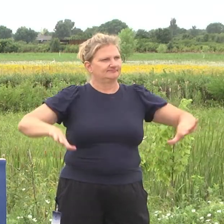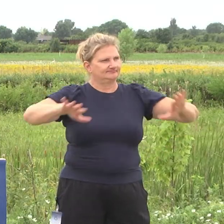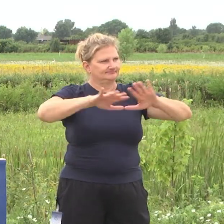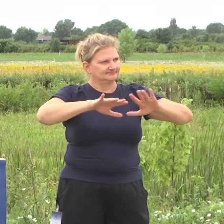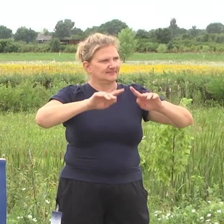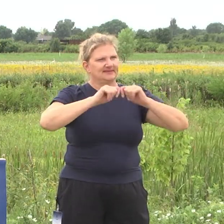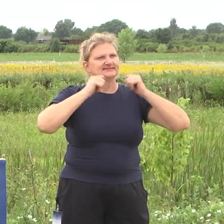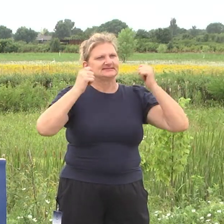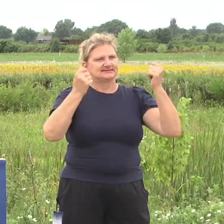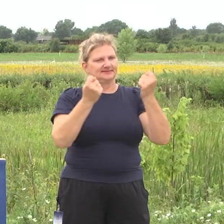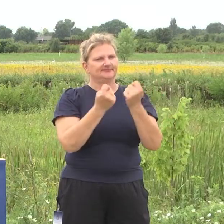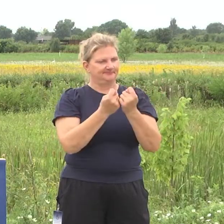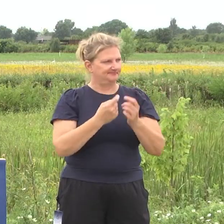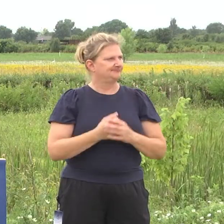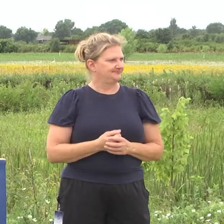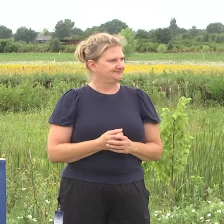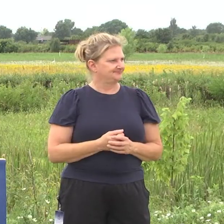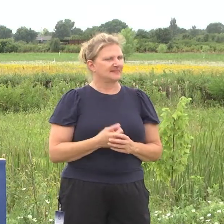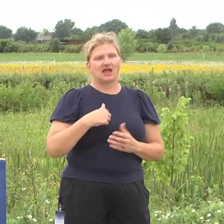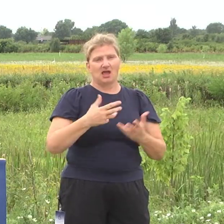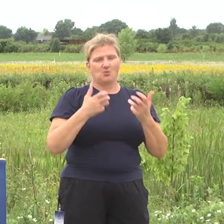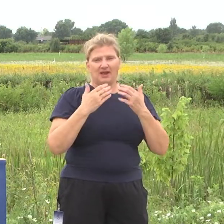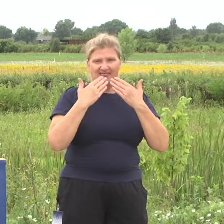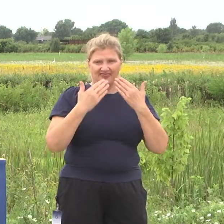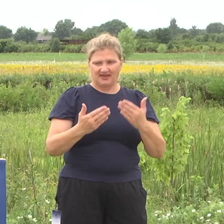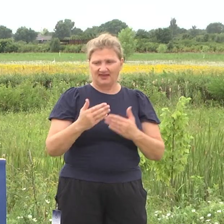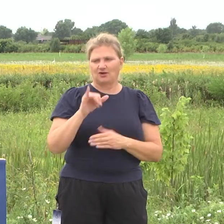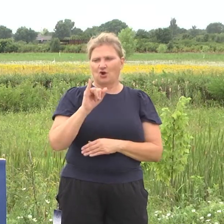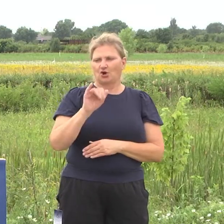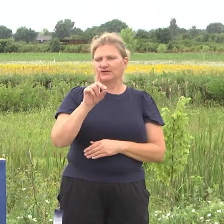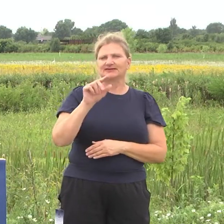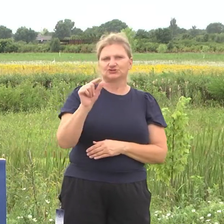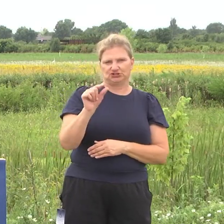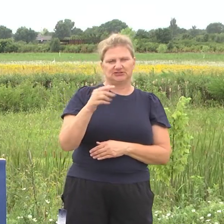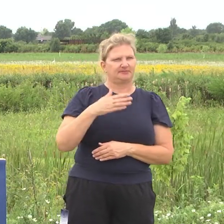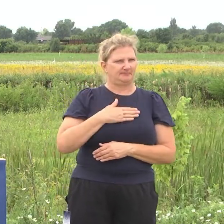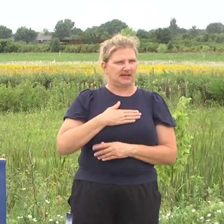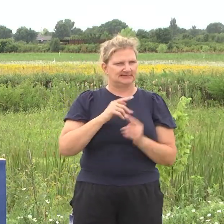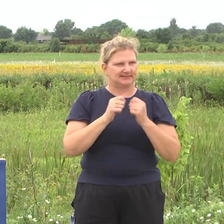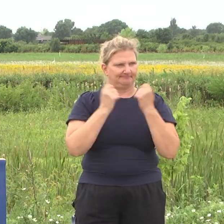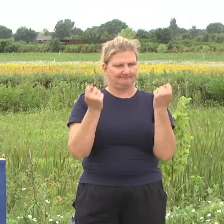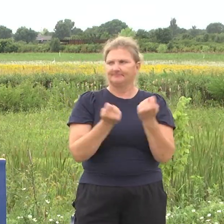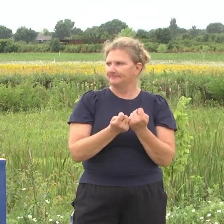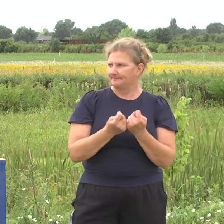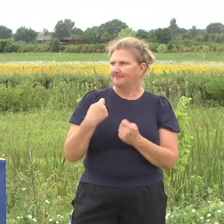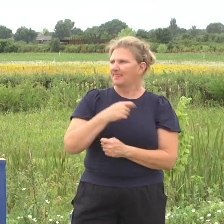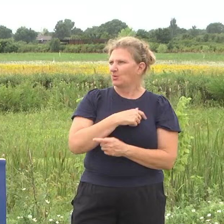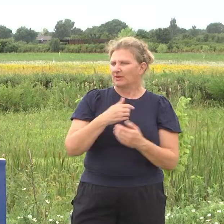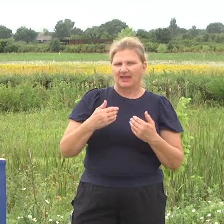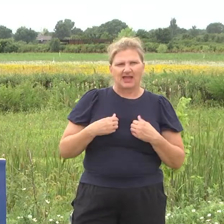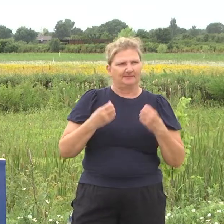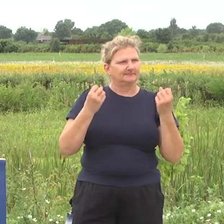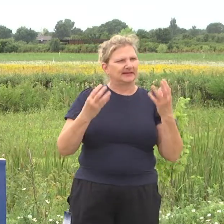agradecer a mi equipo de diseño en RDG. Contamos con arquitectos paisajistas, arquitectos, diseñadores gráficos y